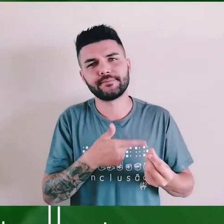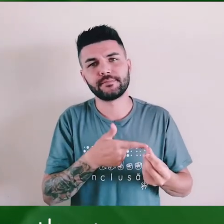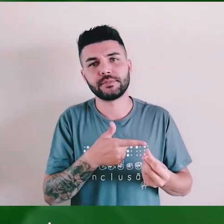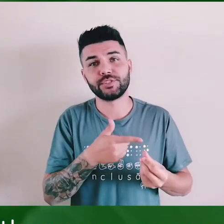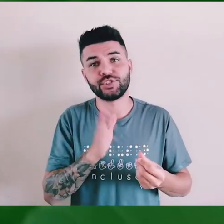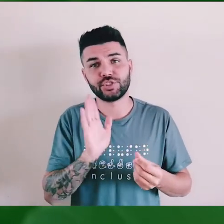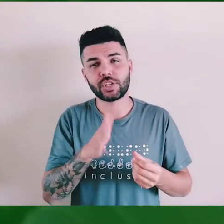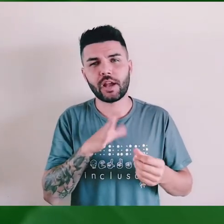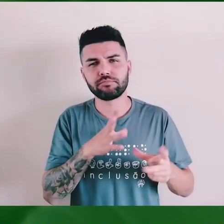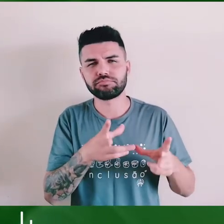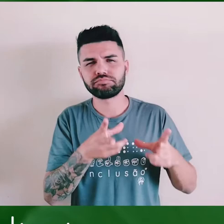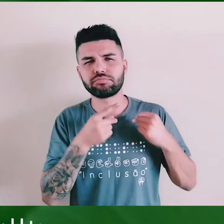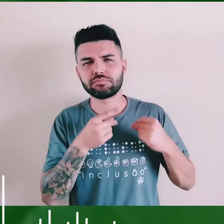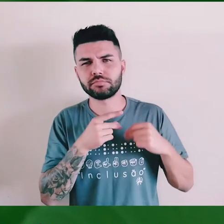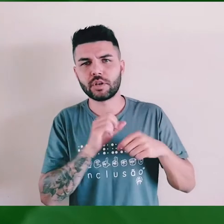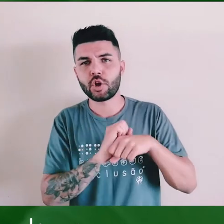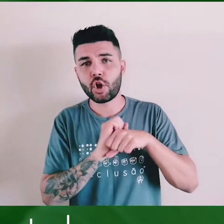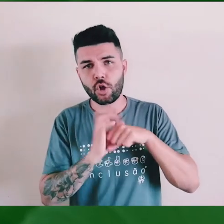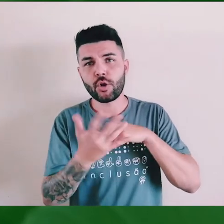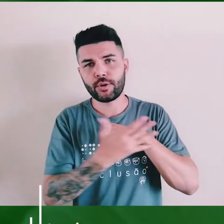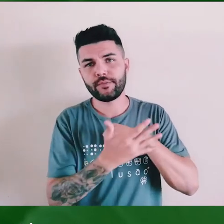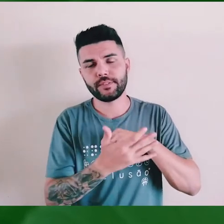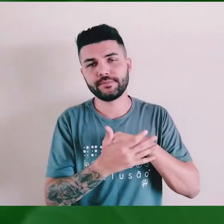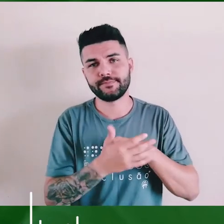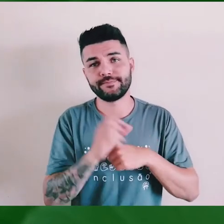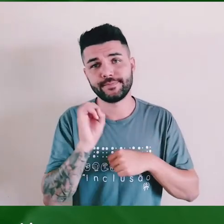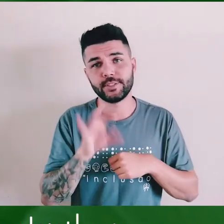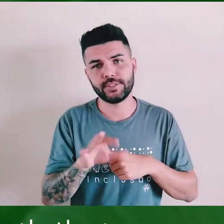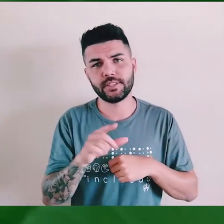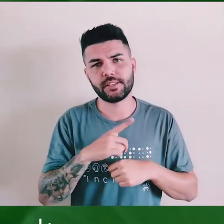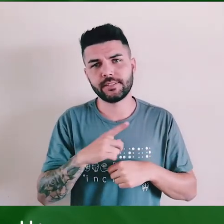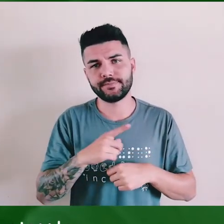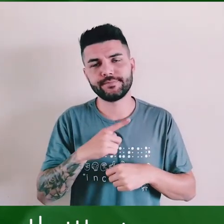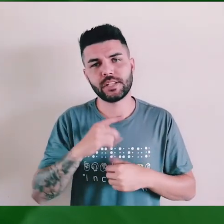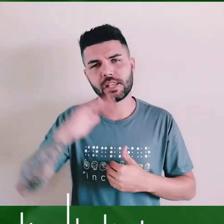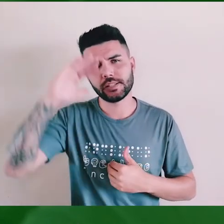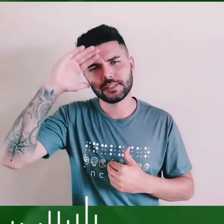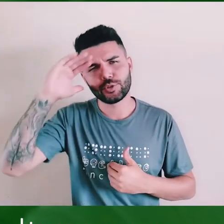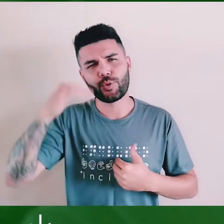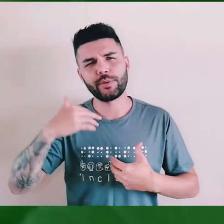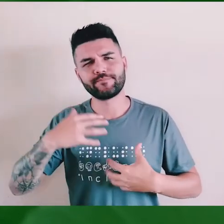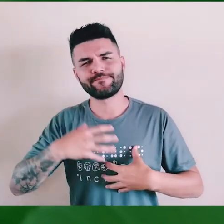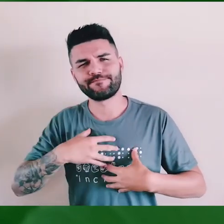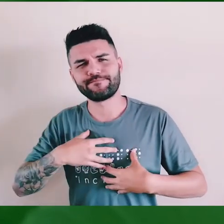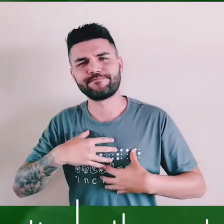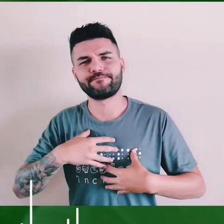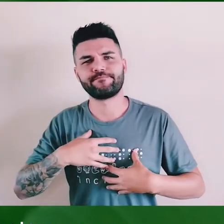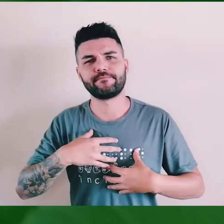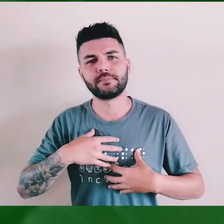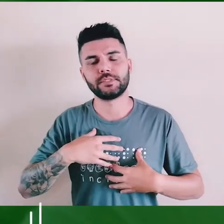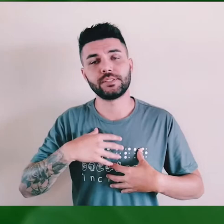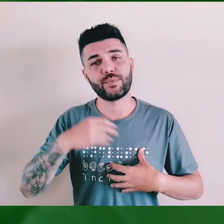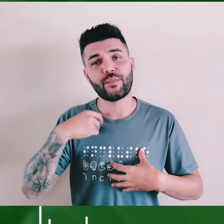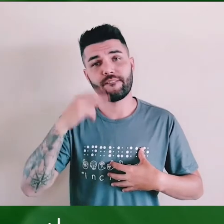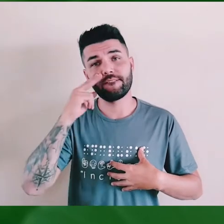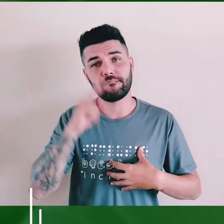Corona Vírus, fui infectado e tive sintomas muito brandos, graças a Deus. Mas eu vi como